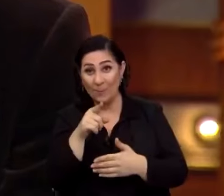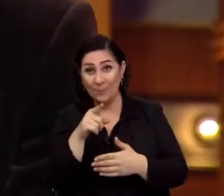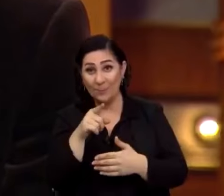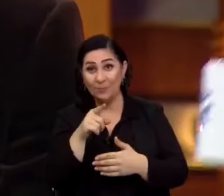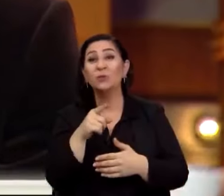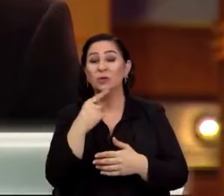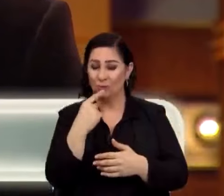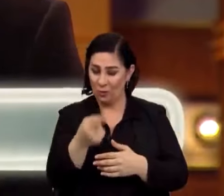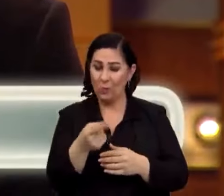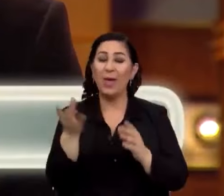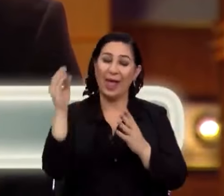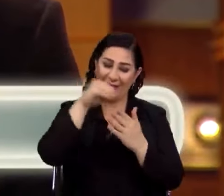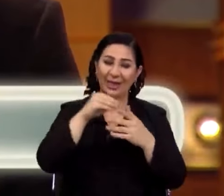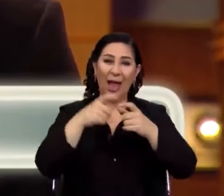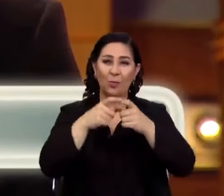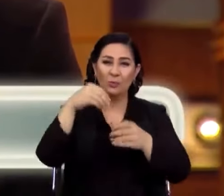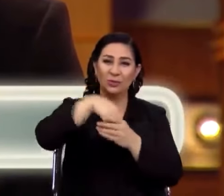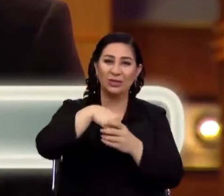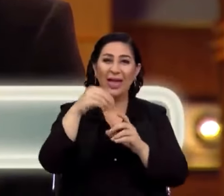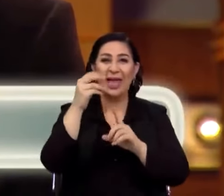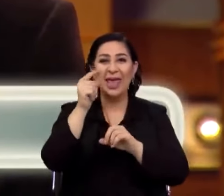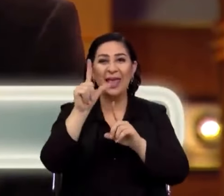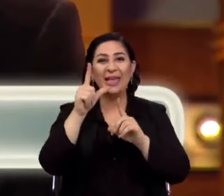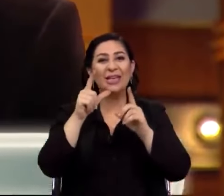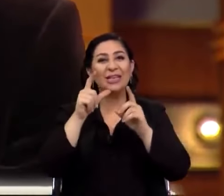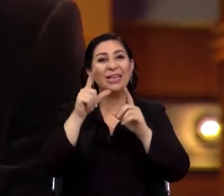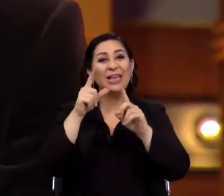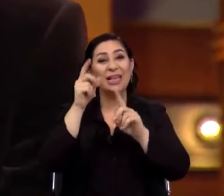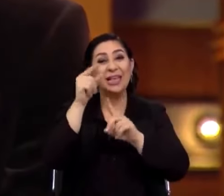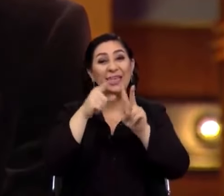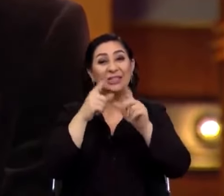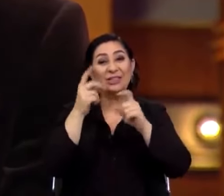söylüyorum Onu da ekledik Evet evet Nasıl bir şarkı O çok beğeniyor kızlar